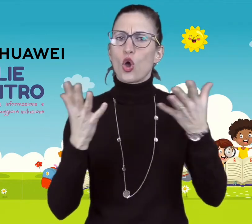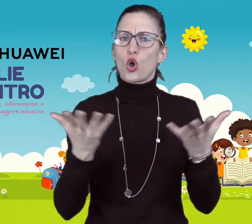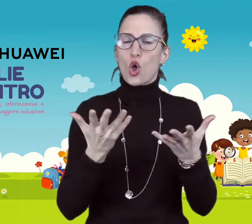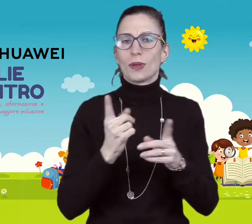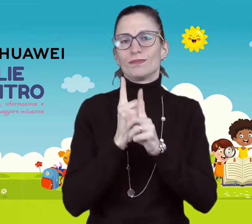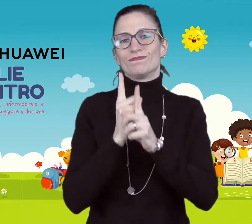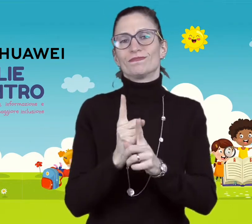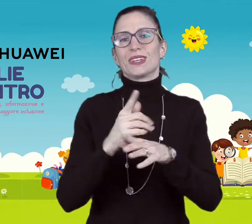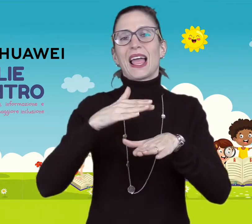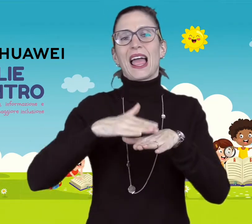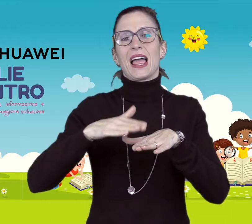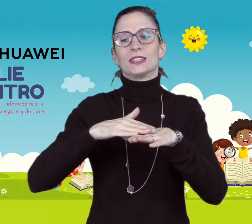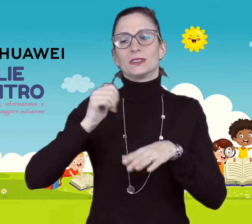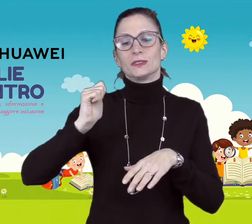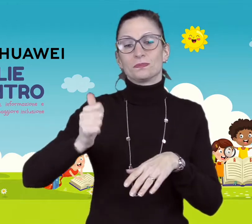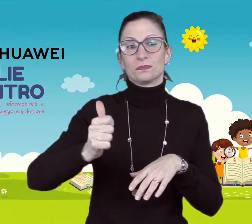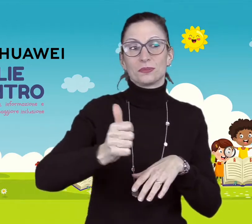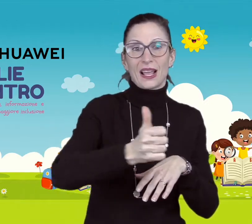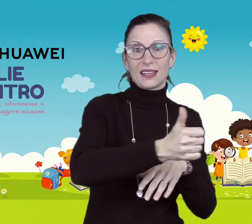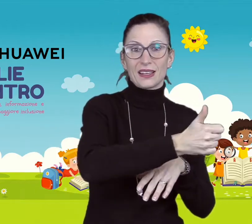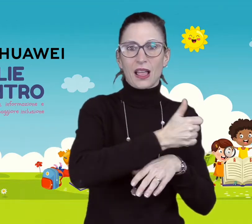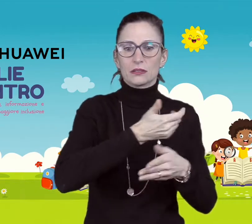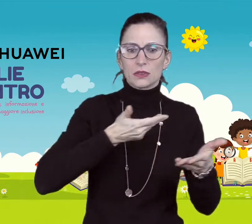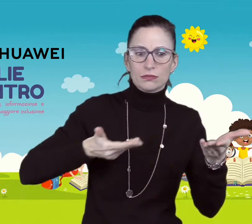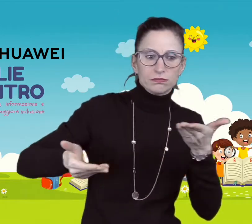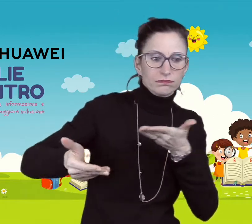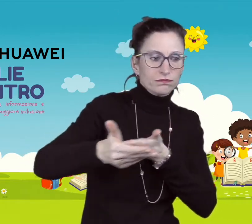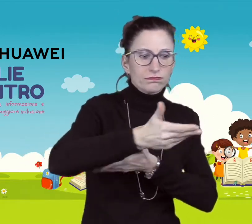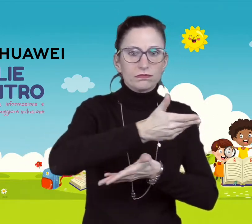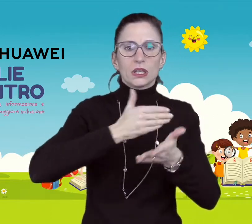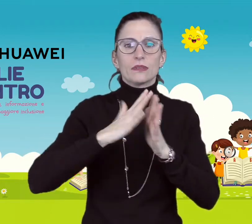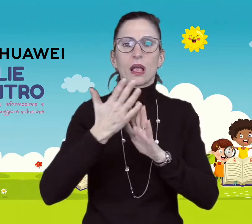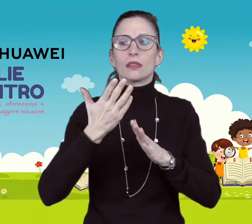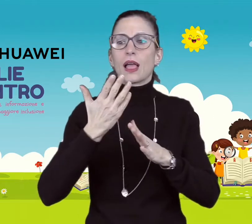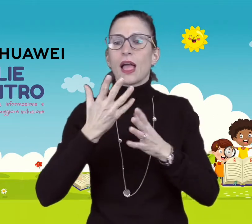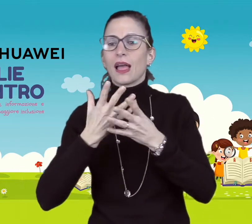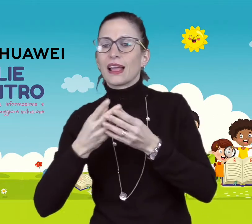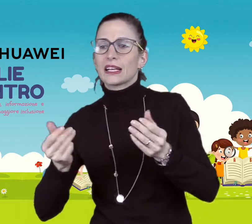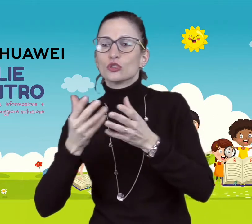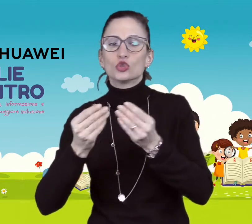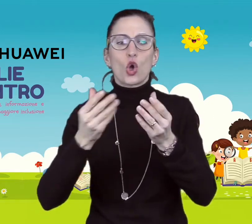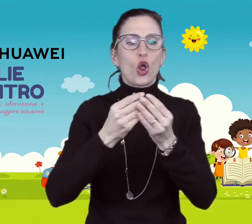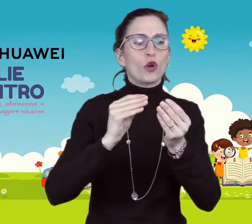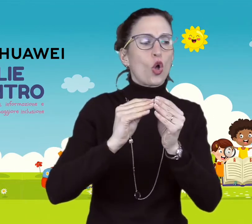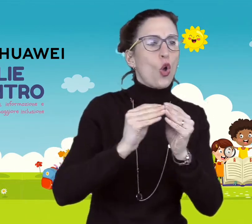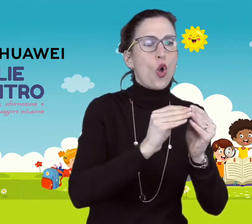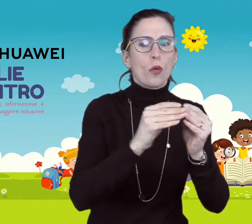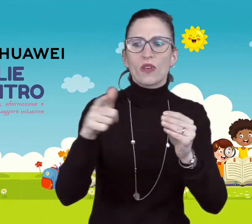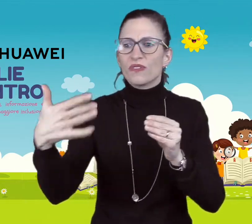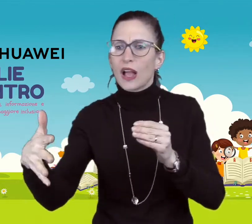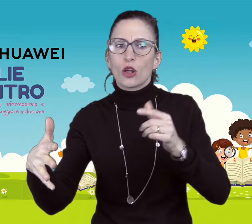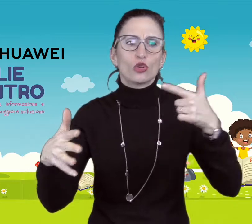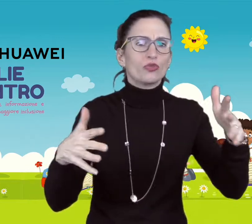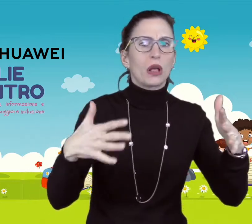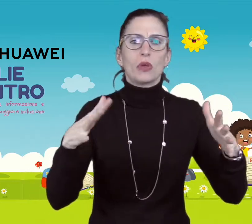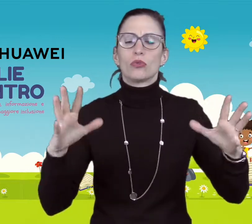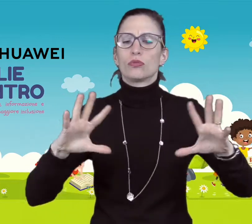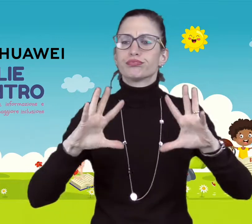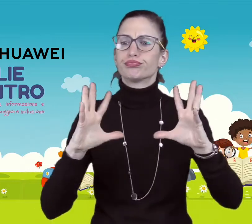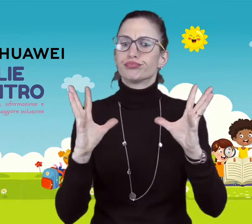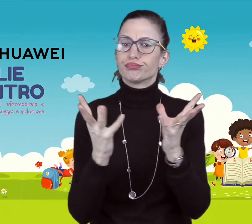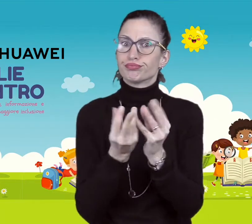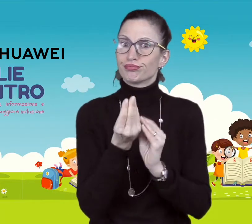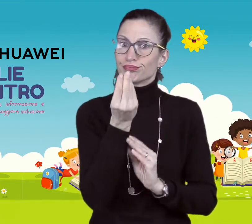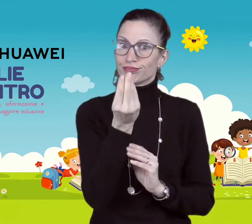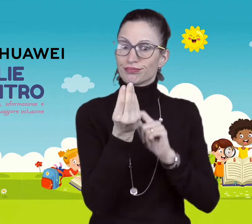e grazie allo scambio di esperienze si può trovare la soluzione,